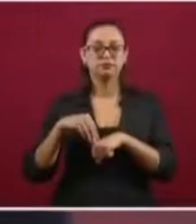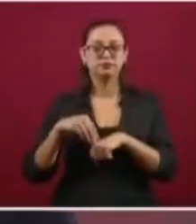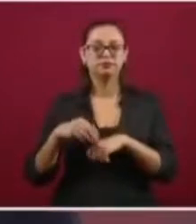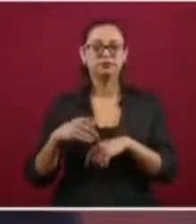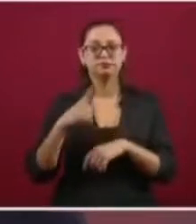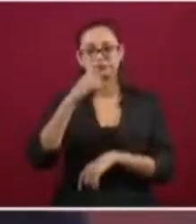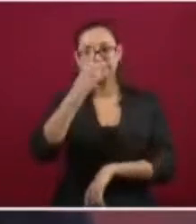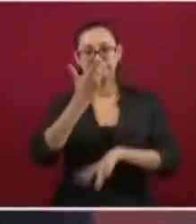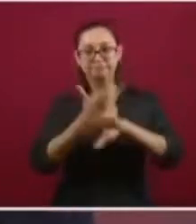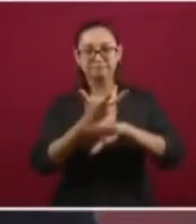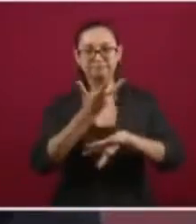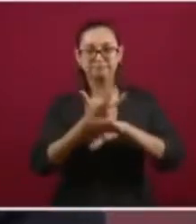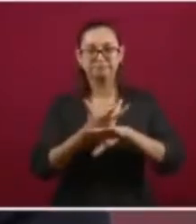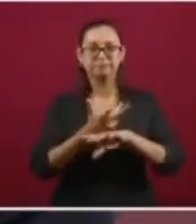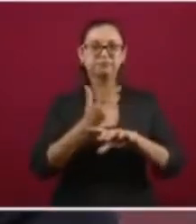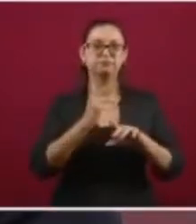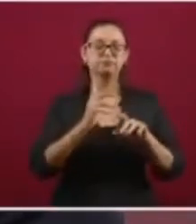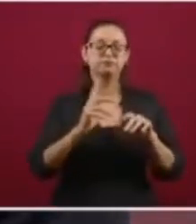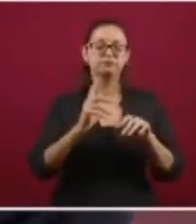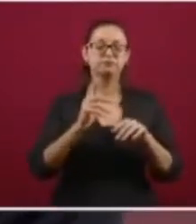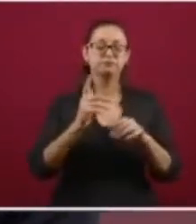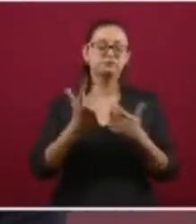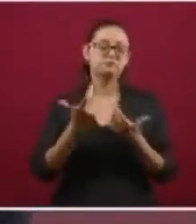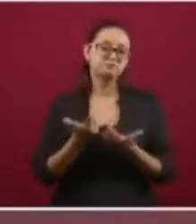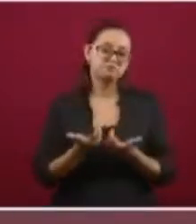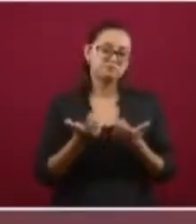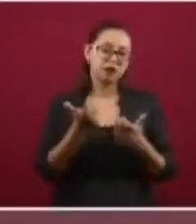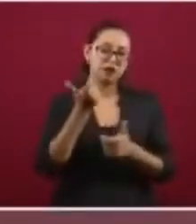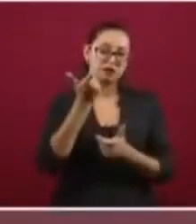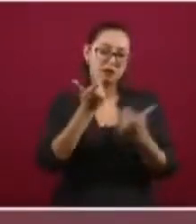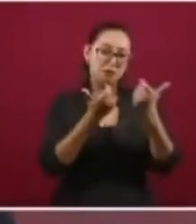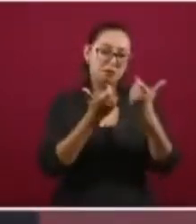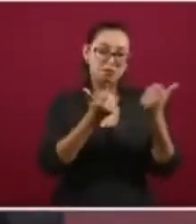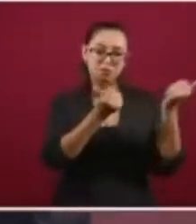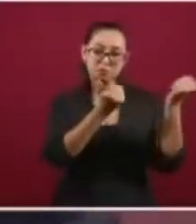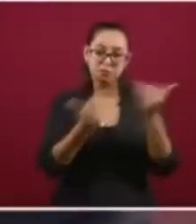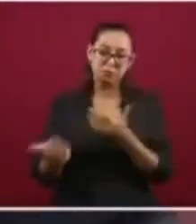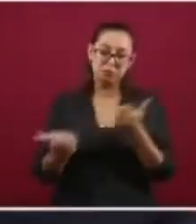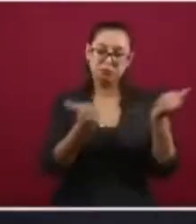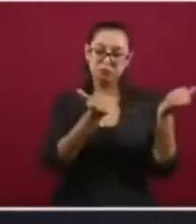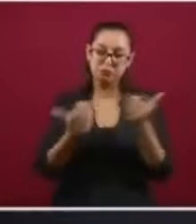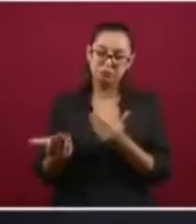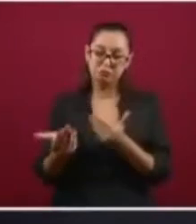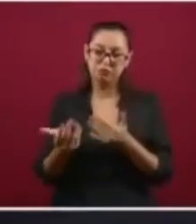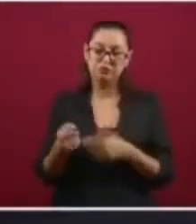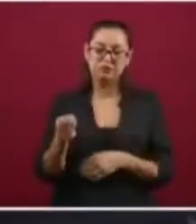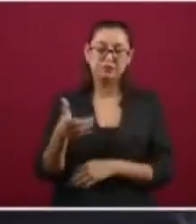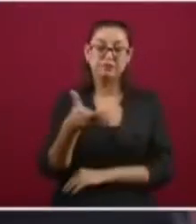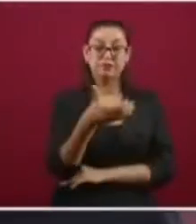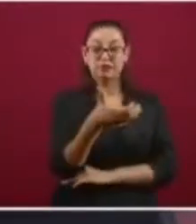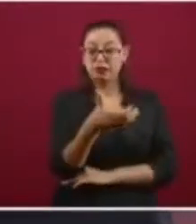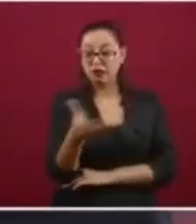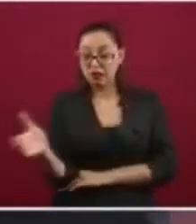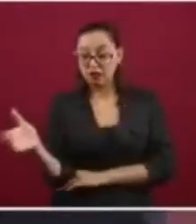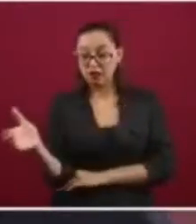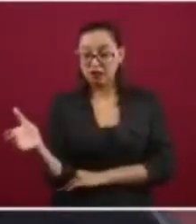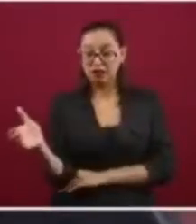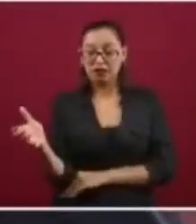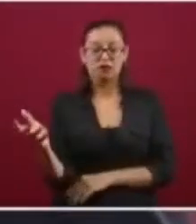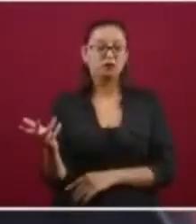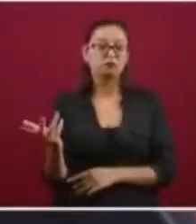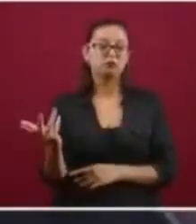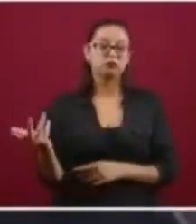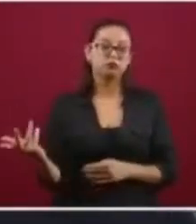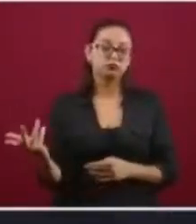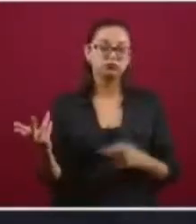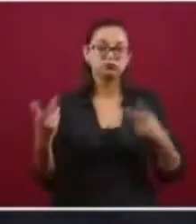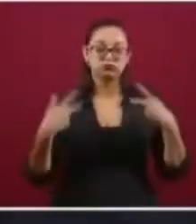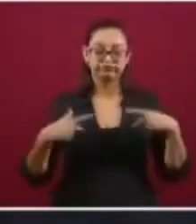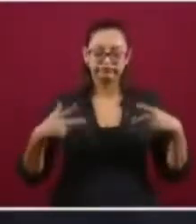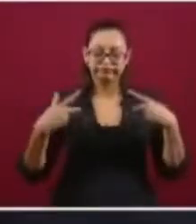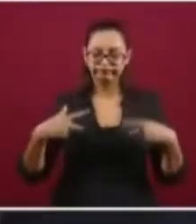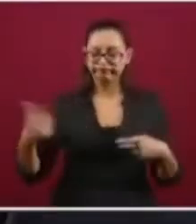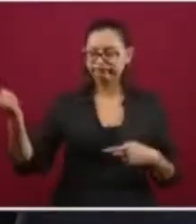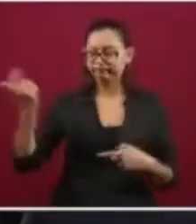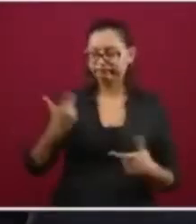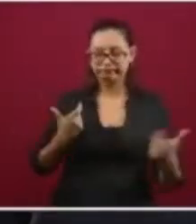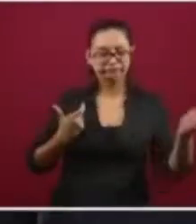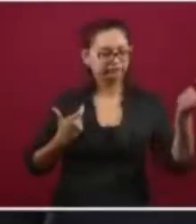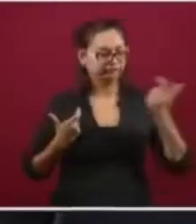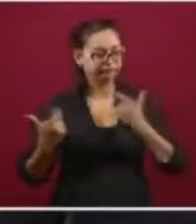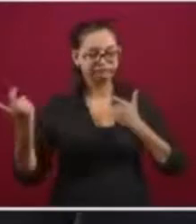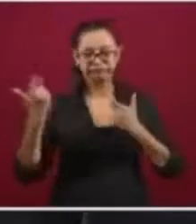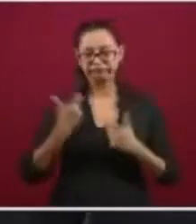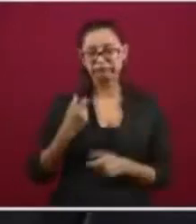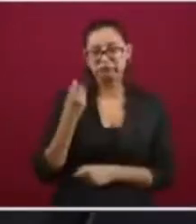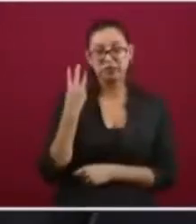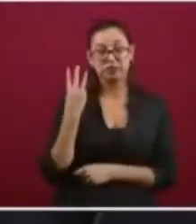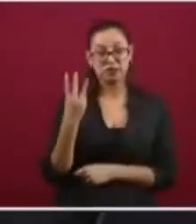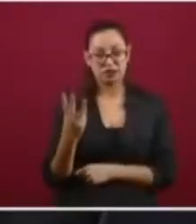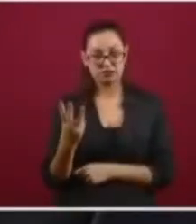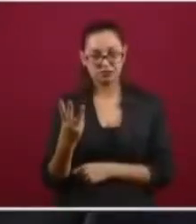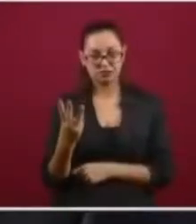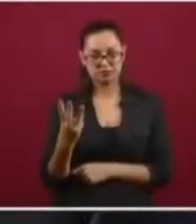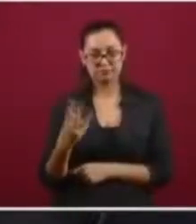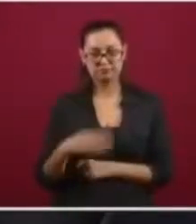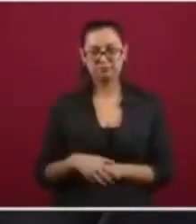En el campo la gente tiene tres ingresos en general: